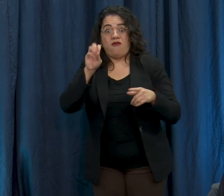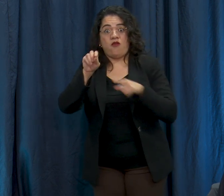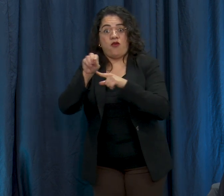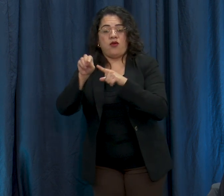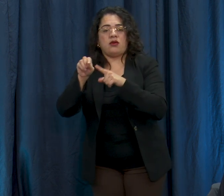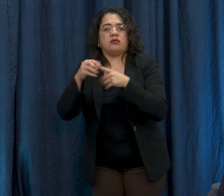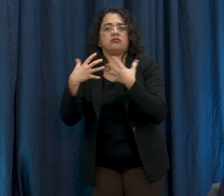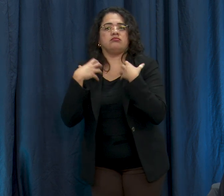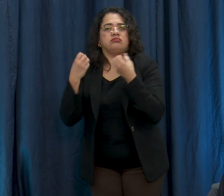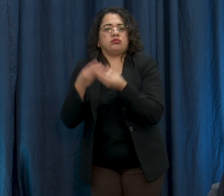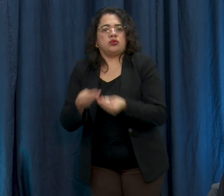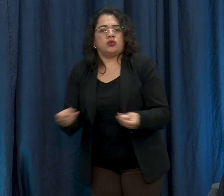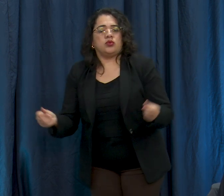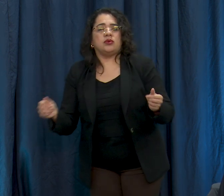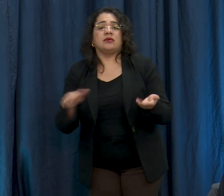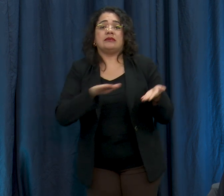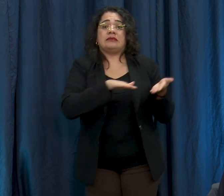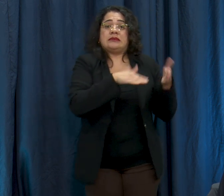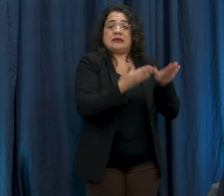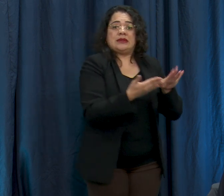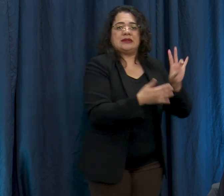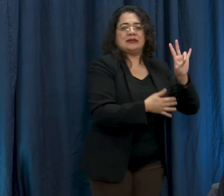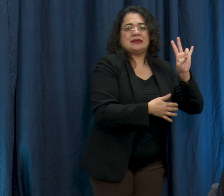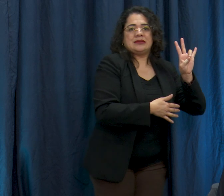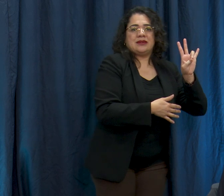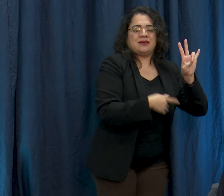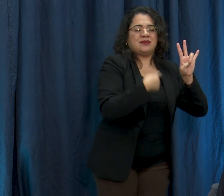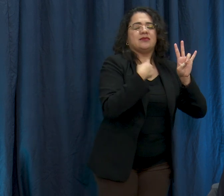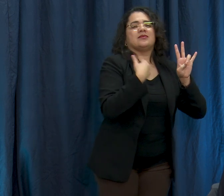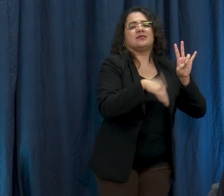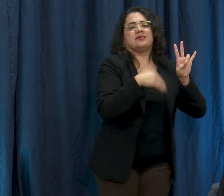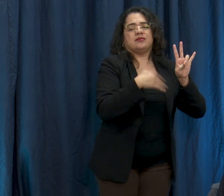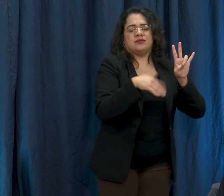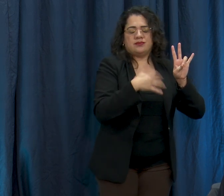Ottoman Taba ciayton nos trois condolences y a pensamientos estan